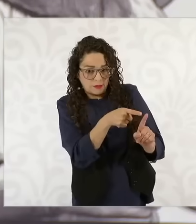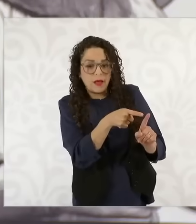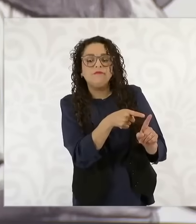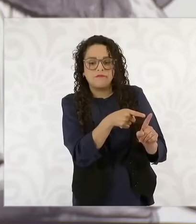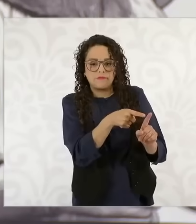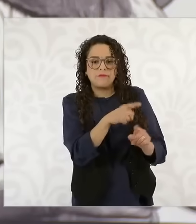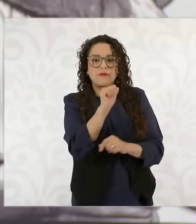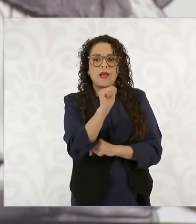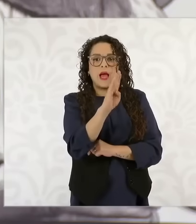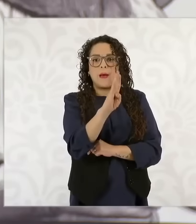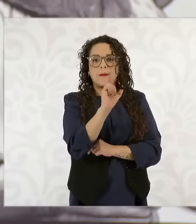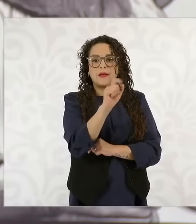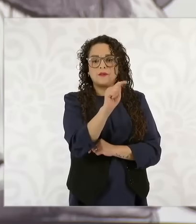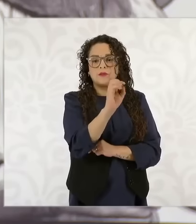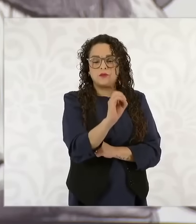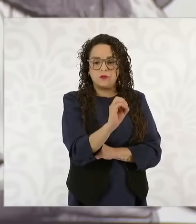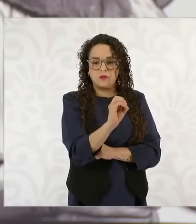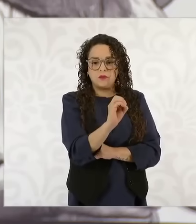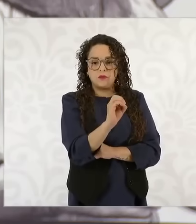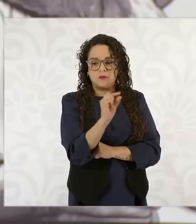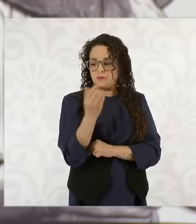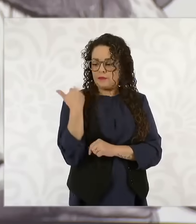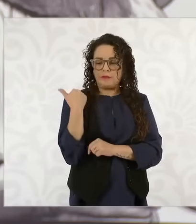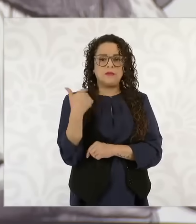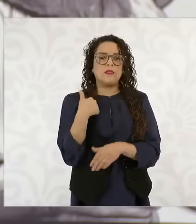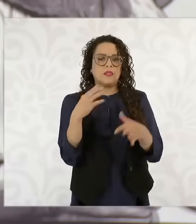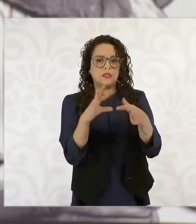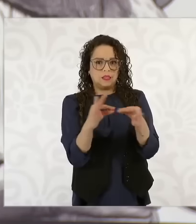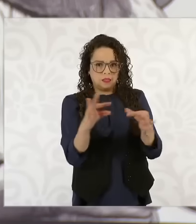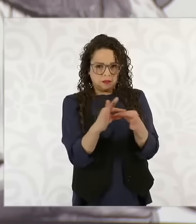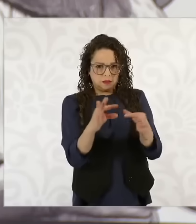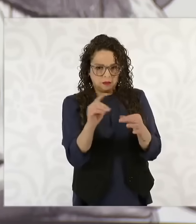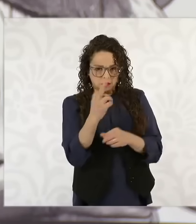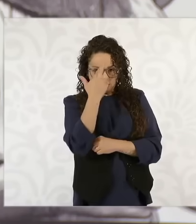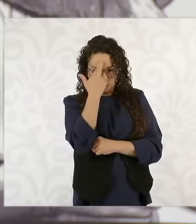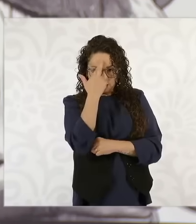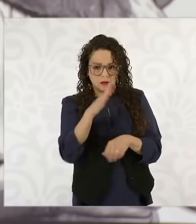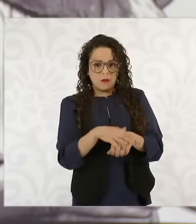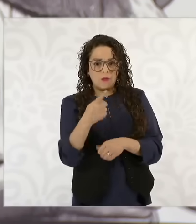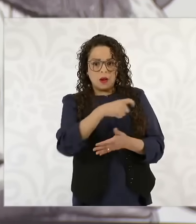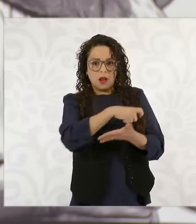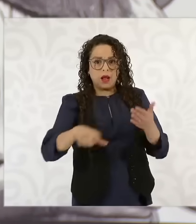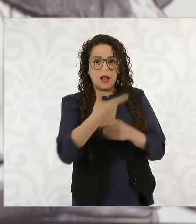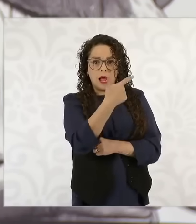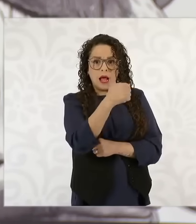es uno de los temas que planteé aquí hace poco, porque la mayoría del gas la compramos a Texas.